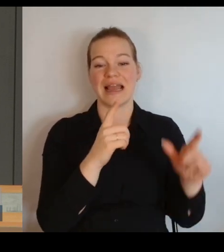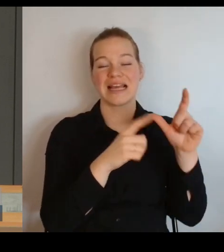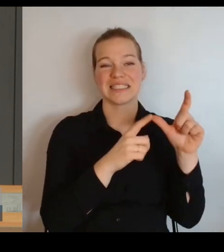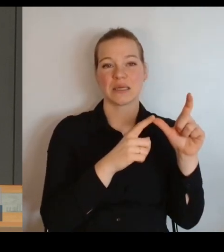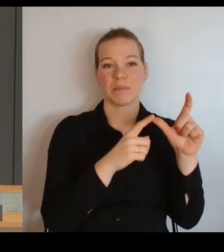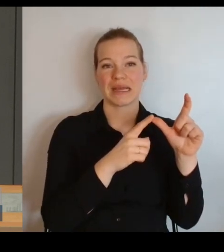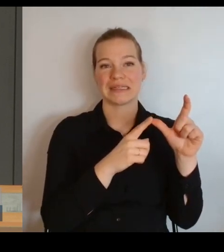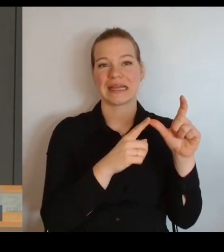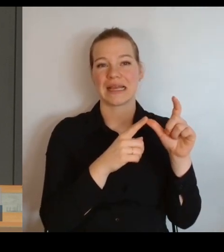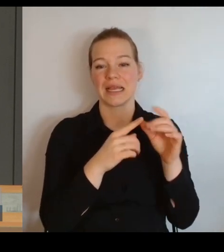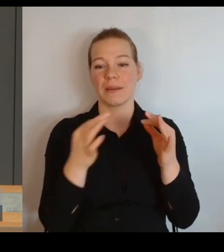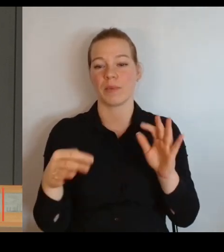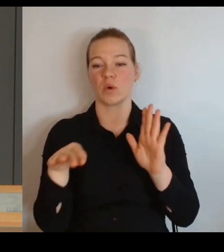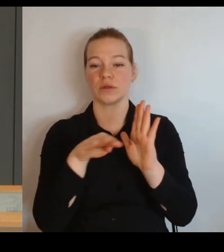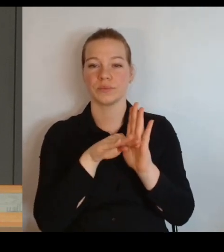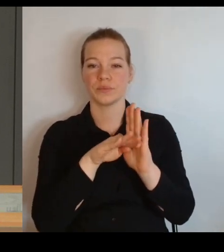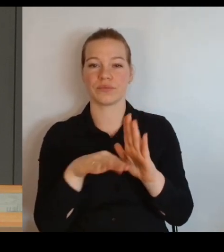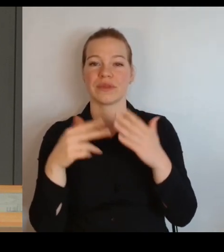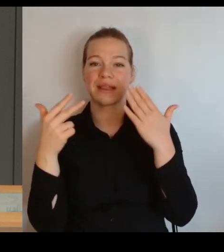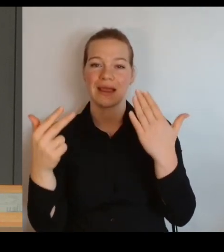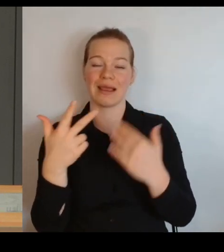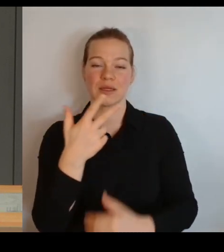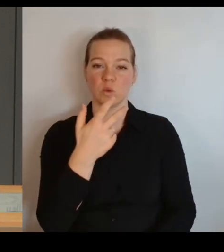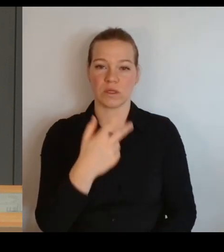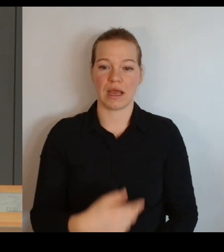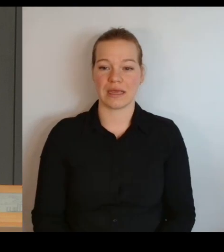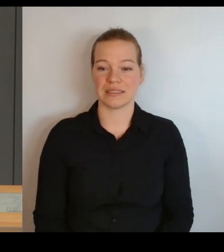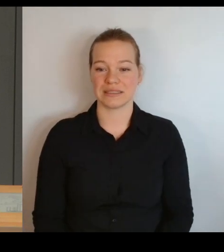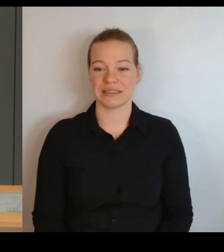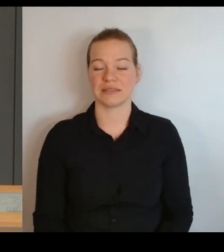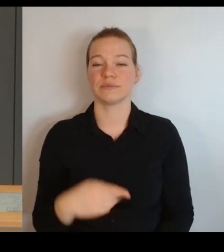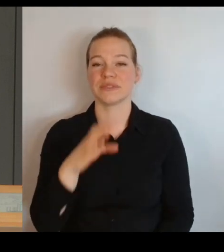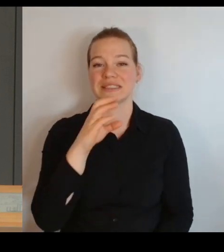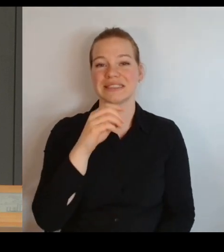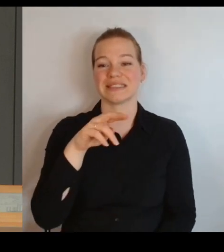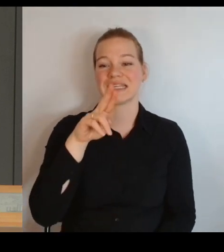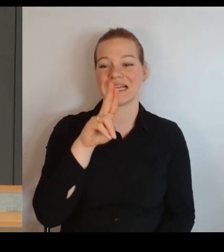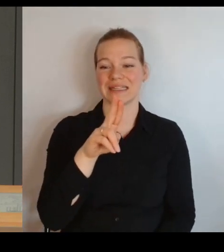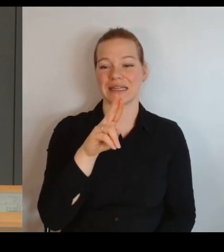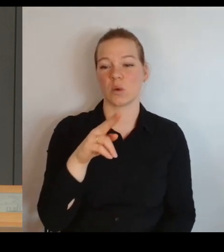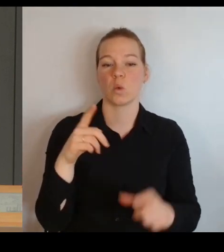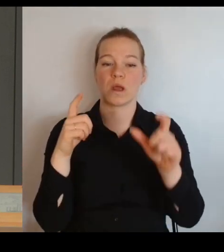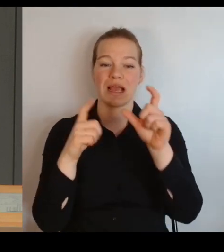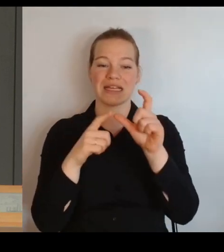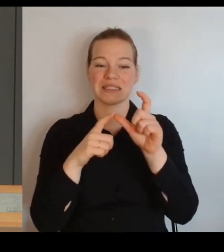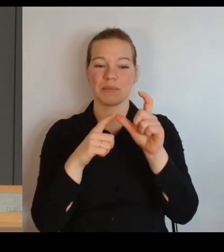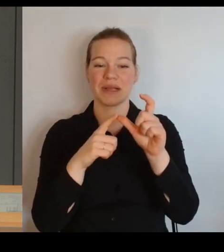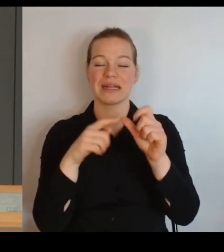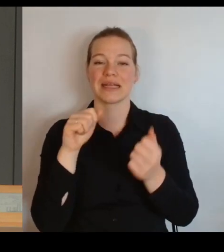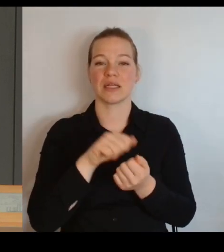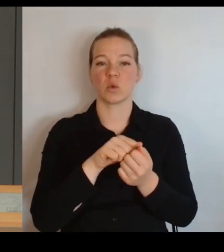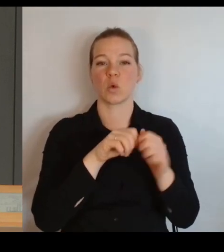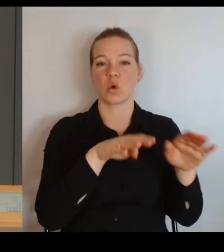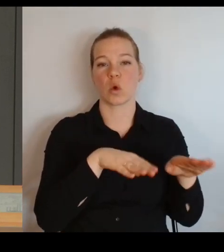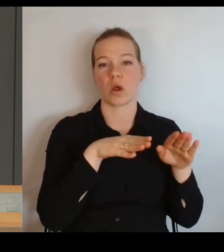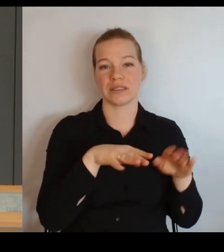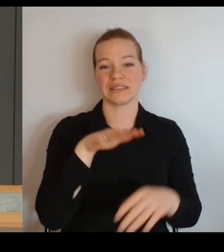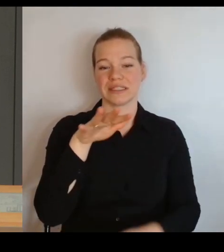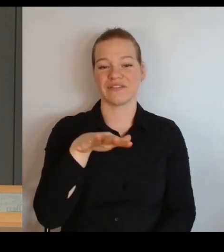der CDU und der Fraktion der SPD Drucksache 19 14/92. Wasser als Ressource verstehen Erweiterung des Auftrags